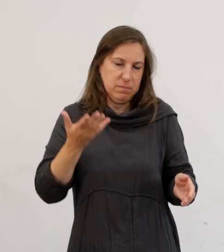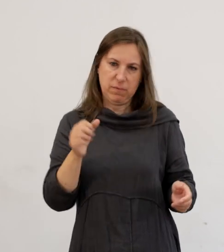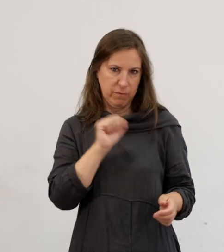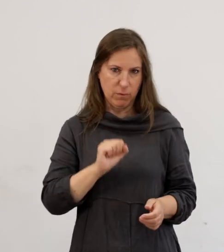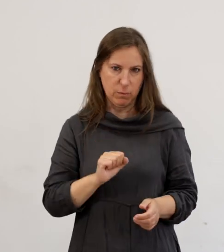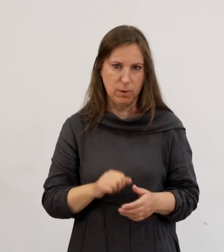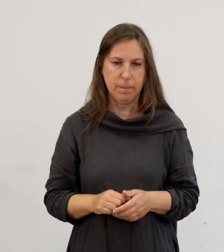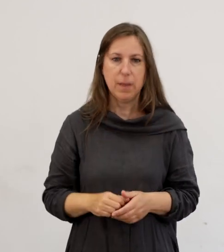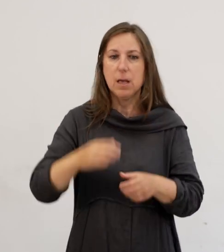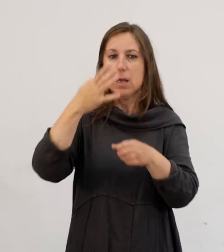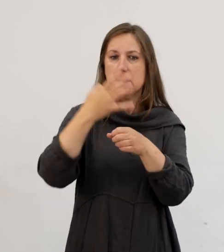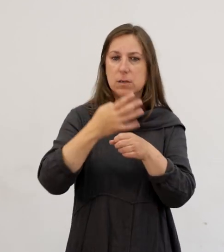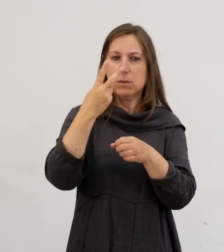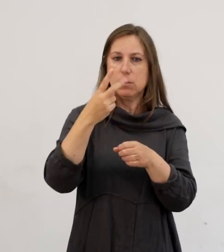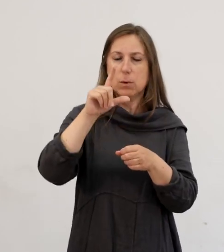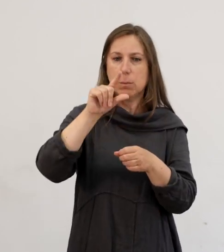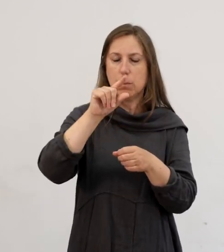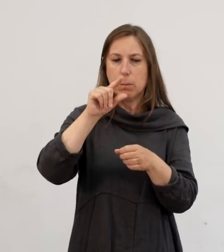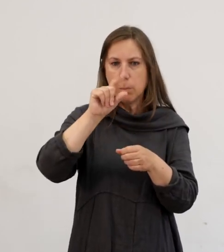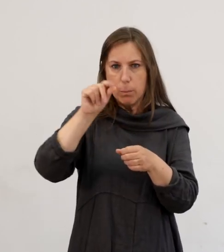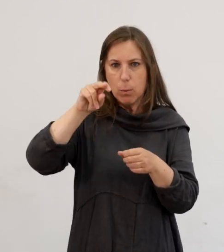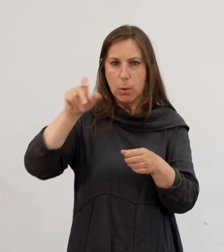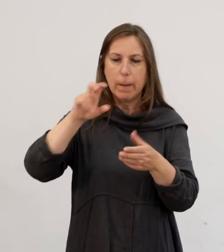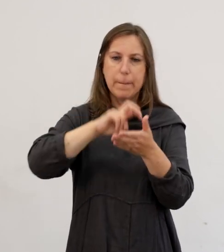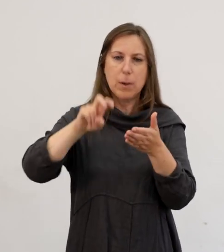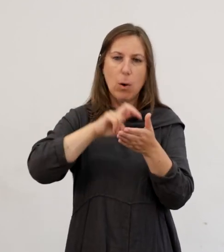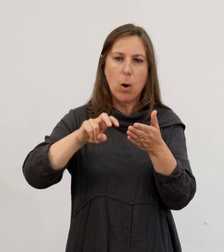Jego żołnierzy nazywano „Dziećmi Białostockimi”.